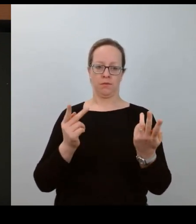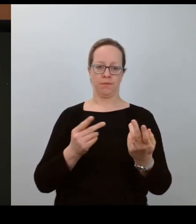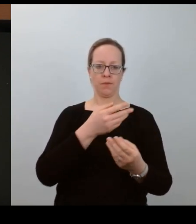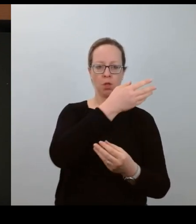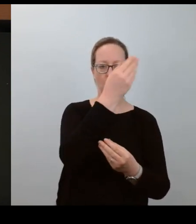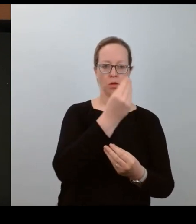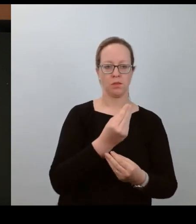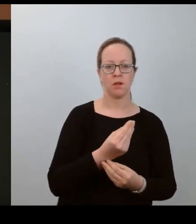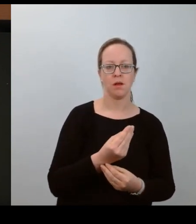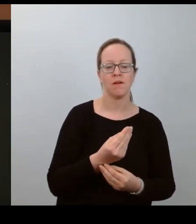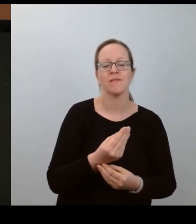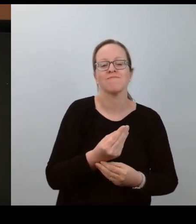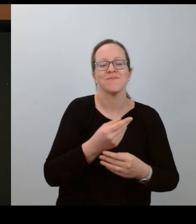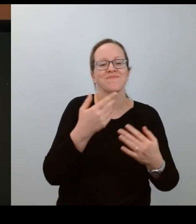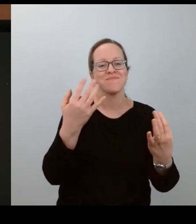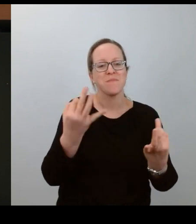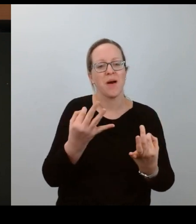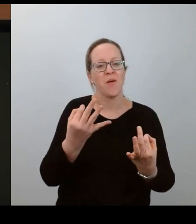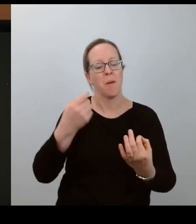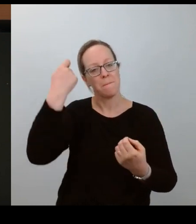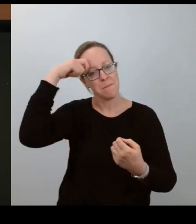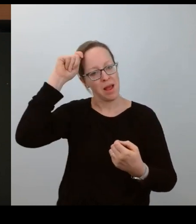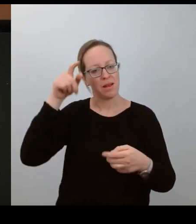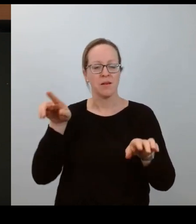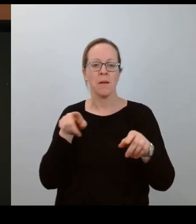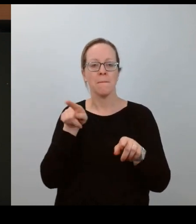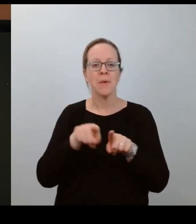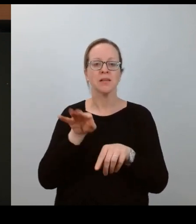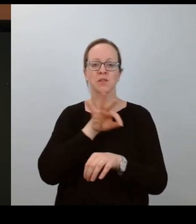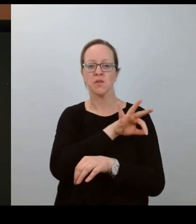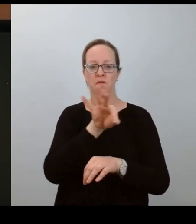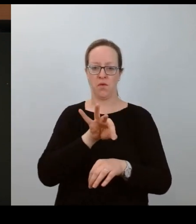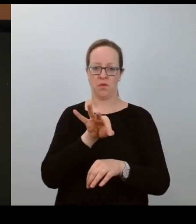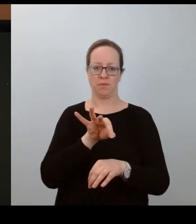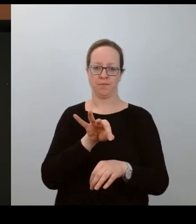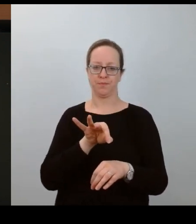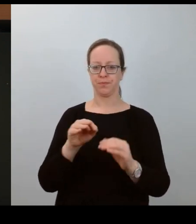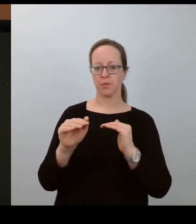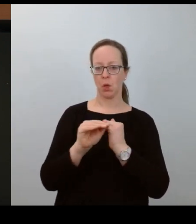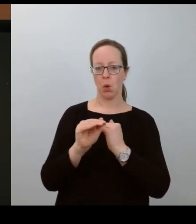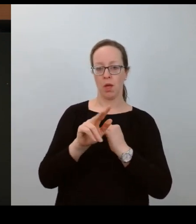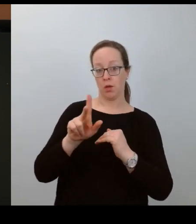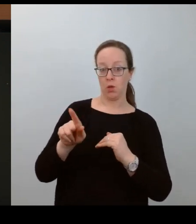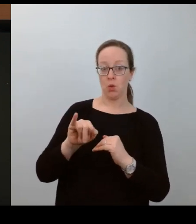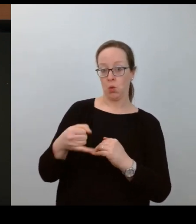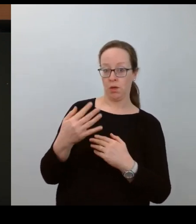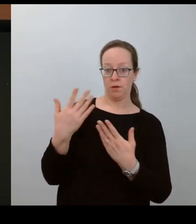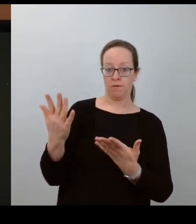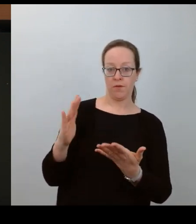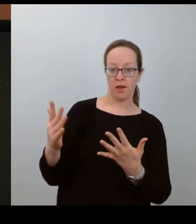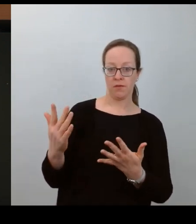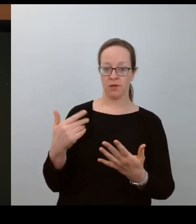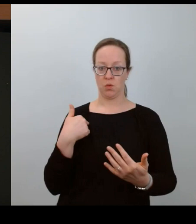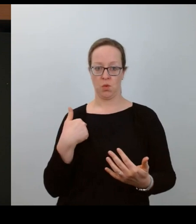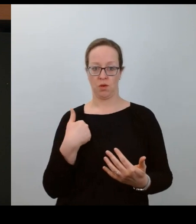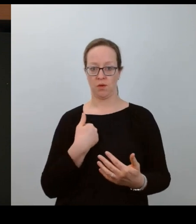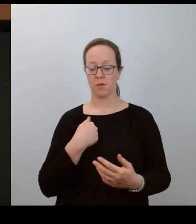hat, um die Vielfalt unserer Stadt als Chance und Gewinn für die Zukunft aller hier lebenden Menschen zu begreifen und entsprechend zu nutzen,